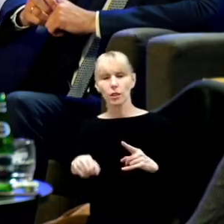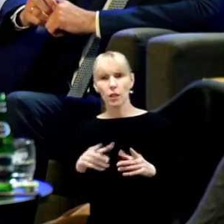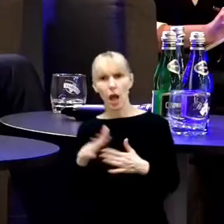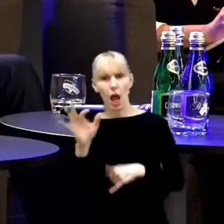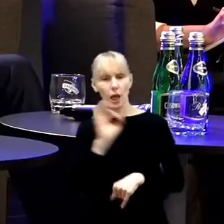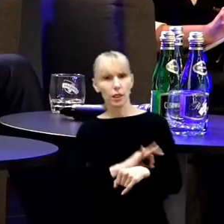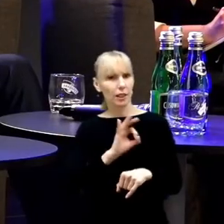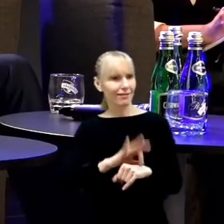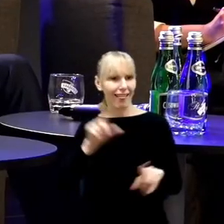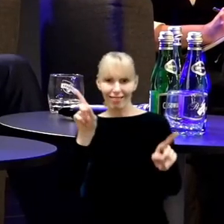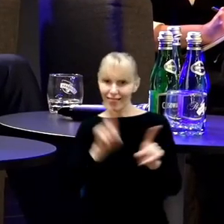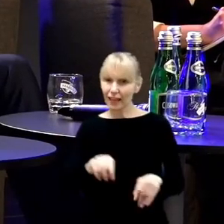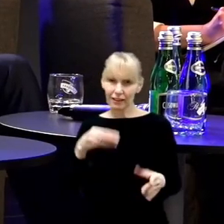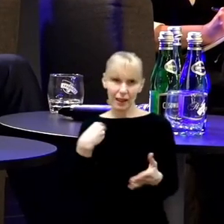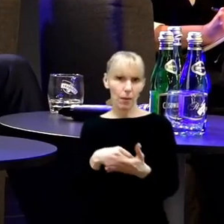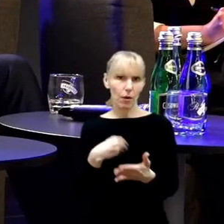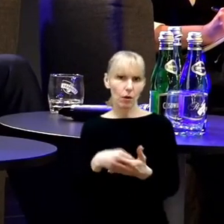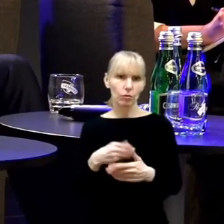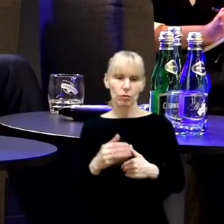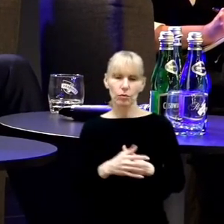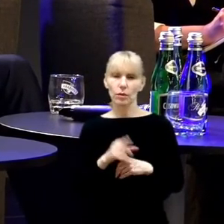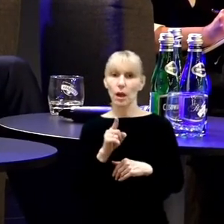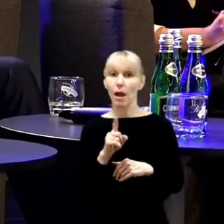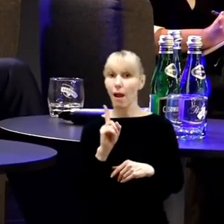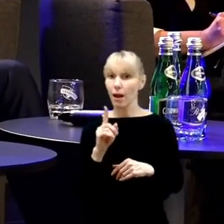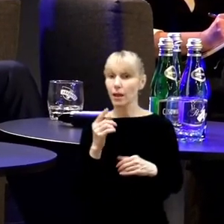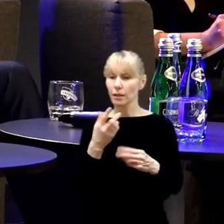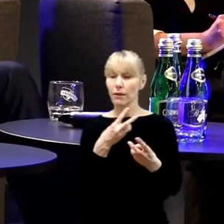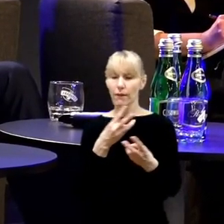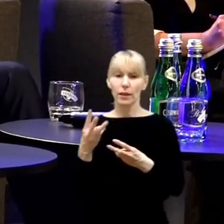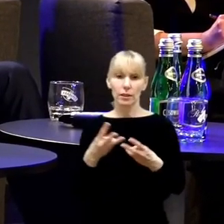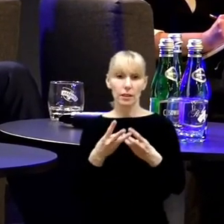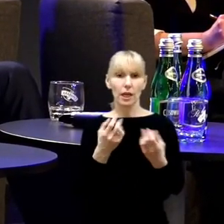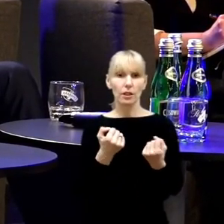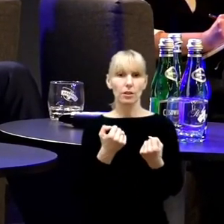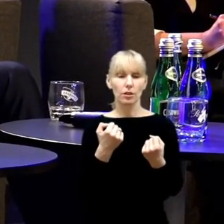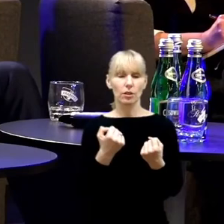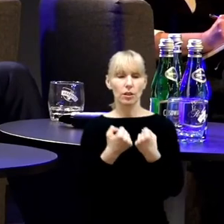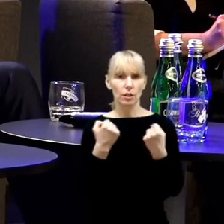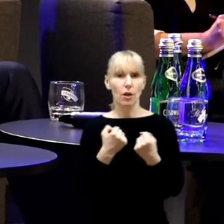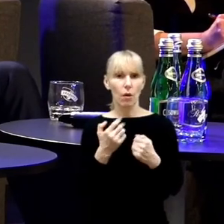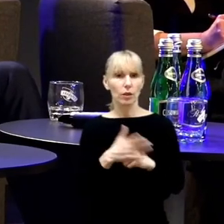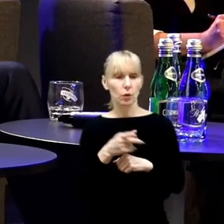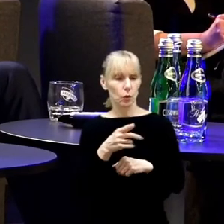Działając na rynku wynajmu, nie ma mowy o byle jakości.